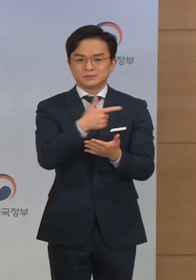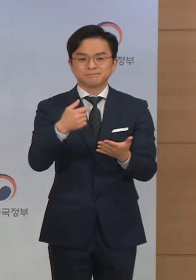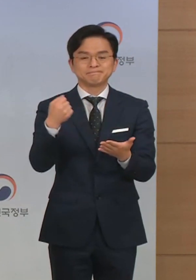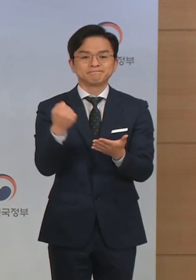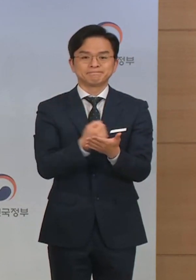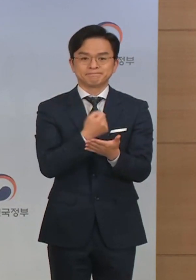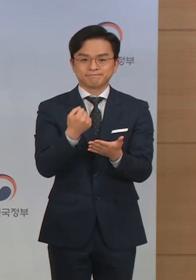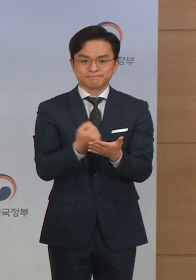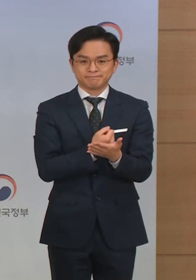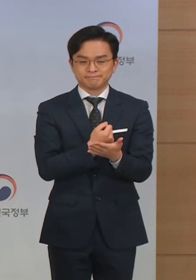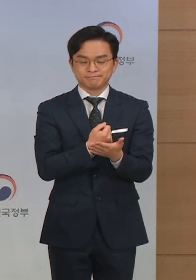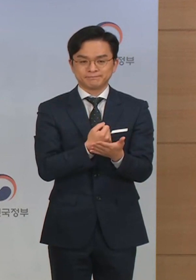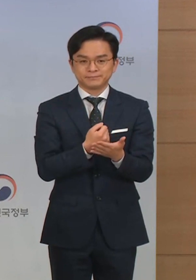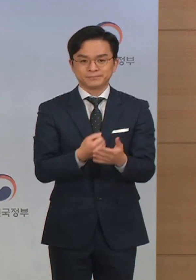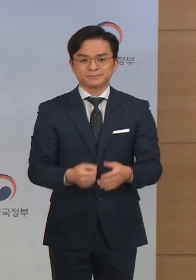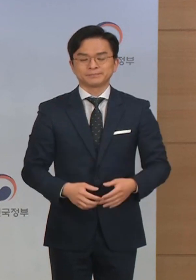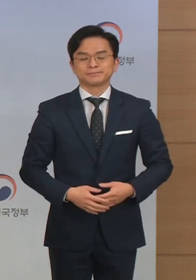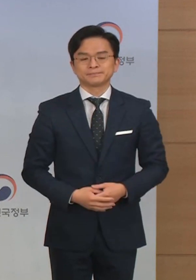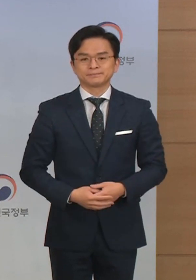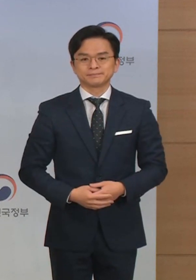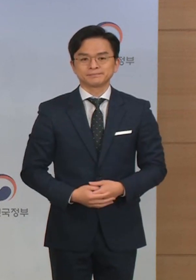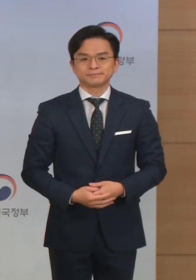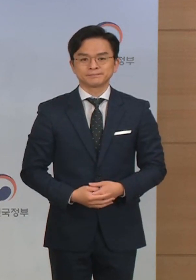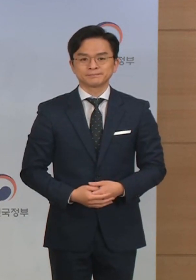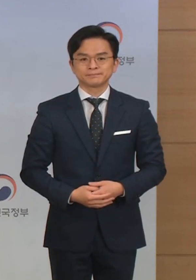유가족분들께는 깊은 위로의 말씀을 드립니다